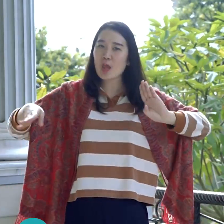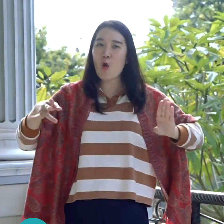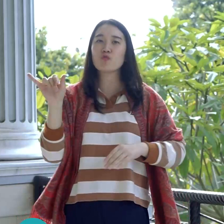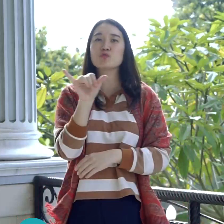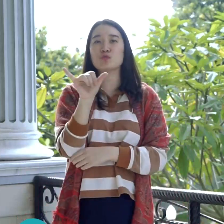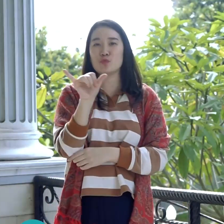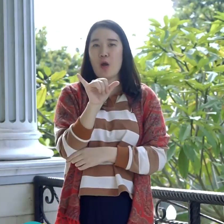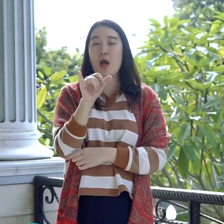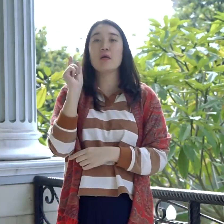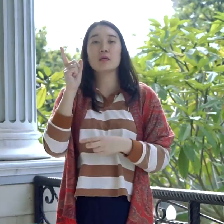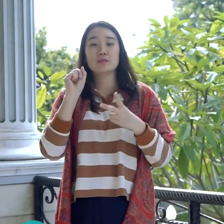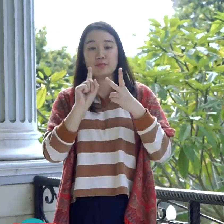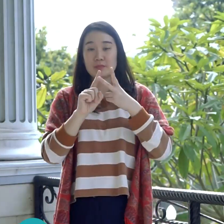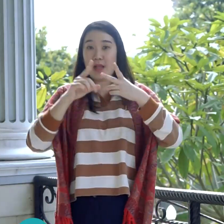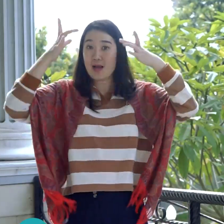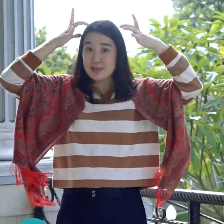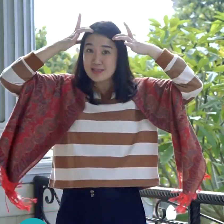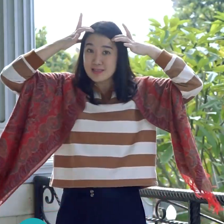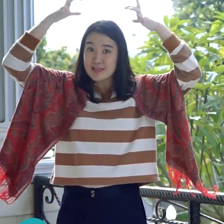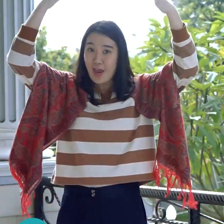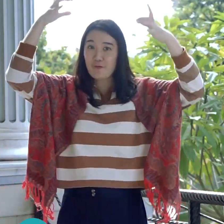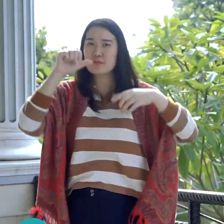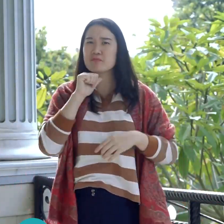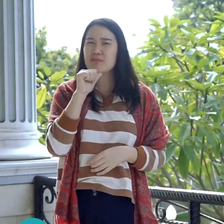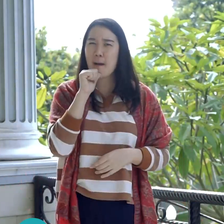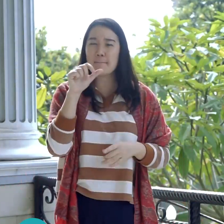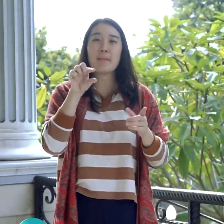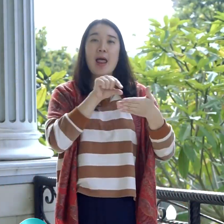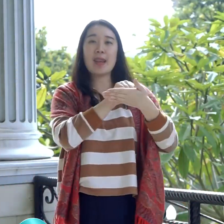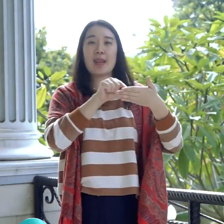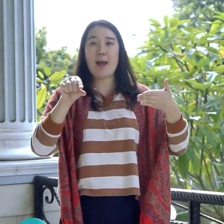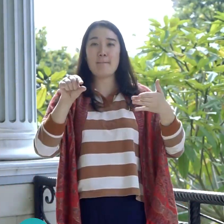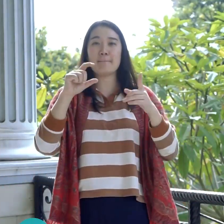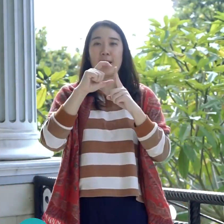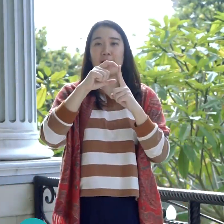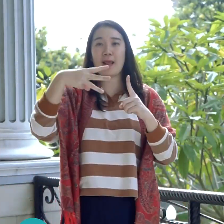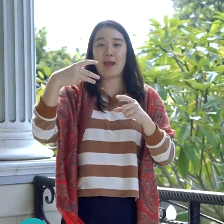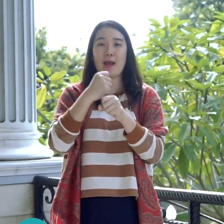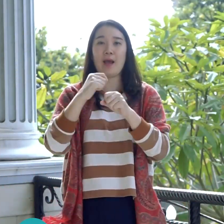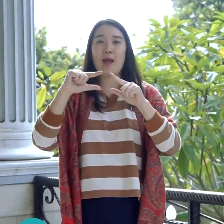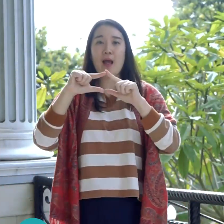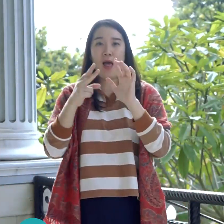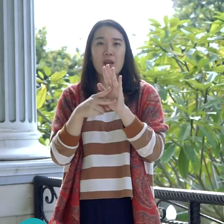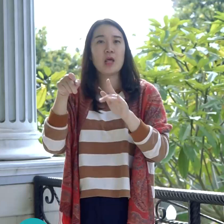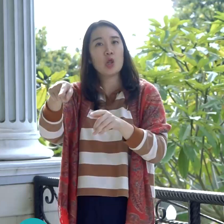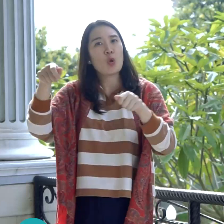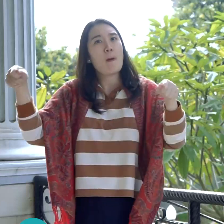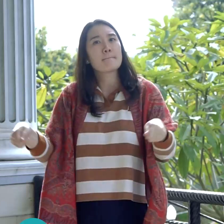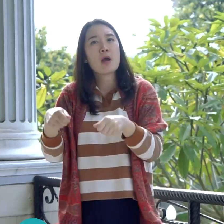Hidangan tersebut dibuat oleh Chef Degan Septoadji